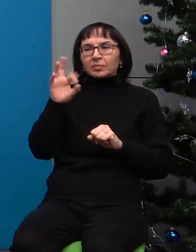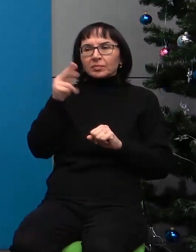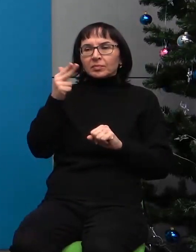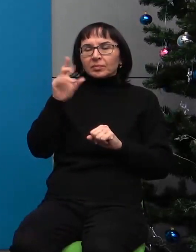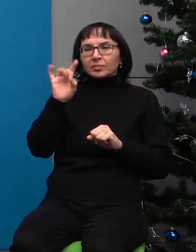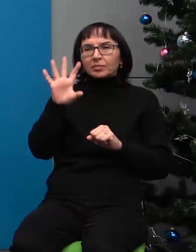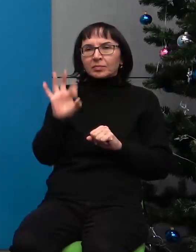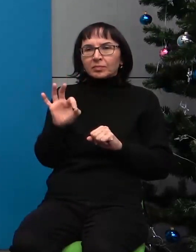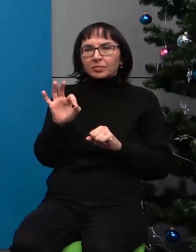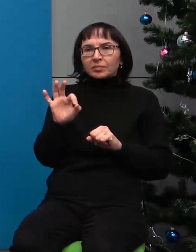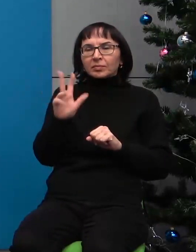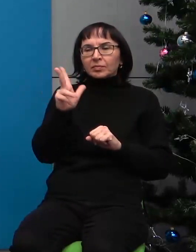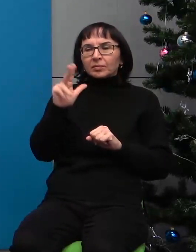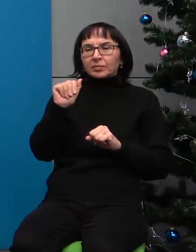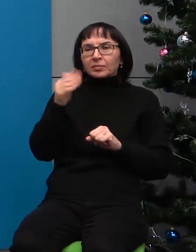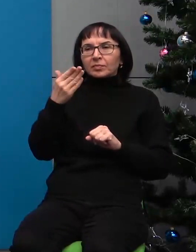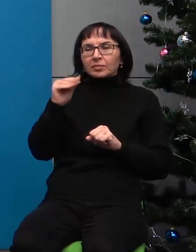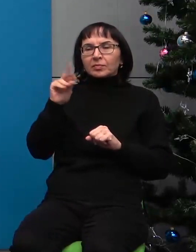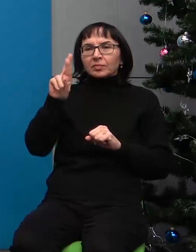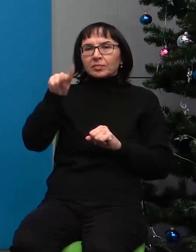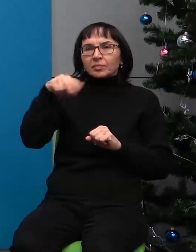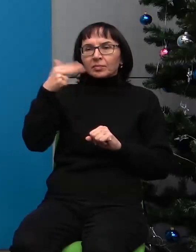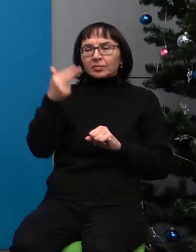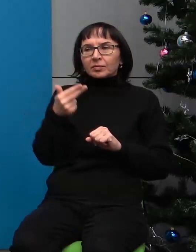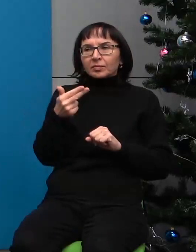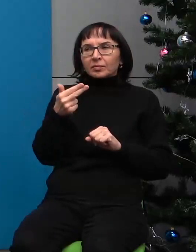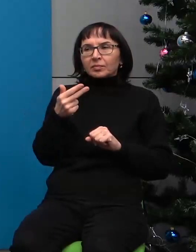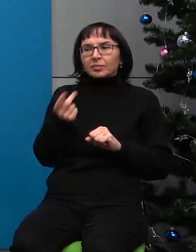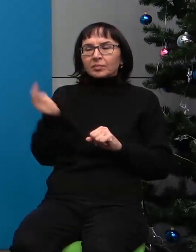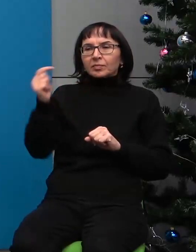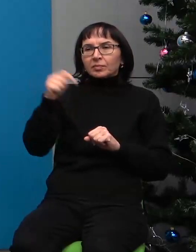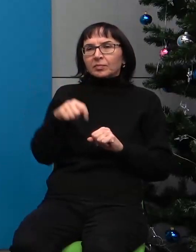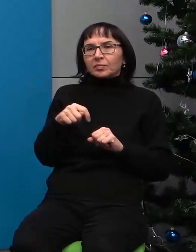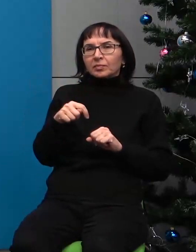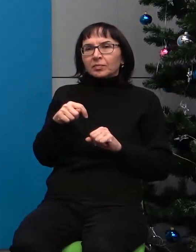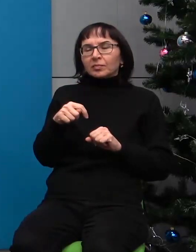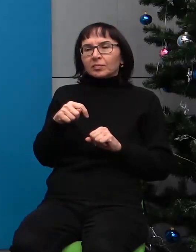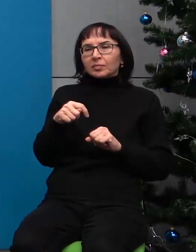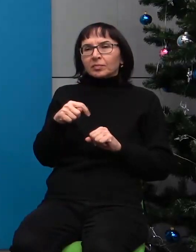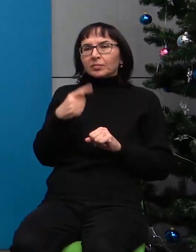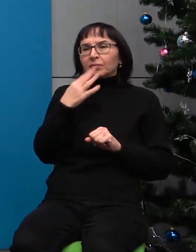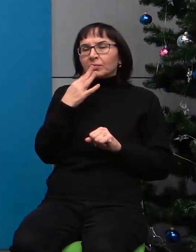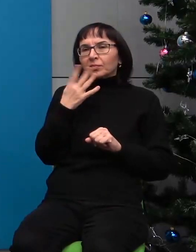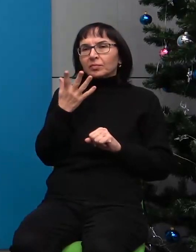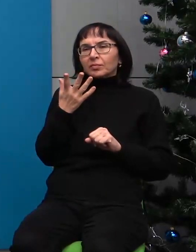Wchodzi adwokat posiłkowy taki z Wietnamu i mówi, czy pamiętacie państwo masakrę w Majlaj w 65?